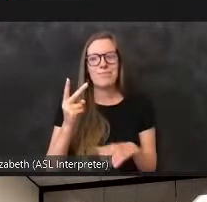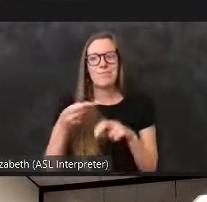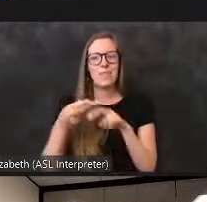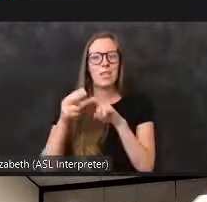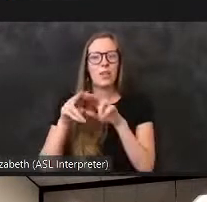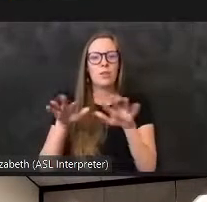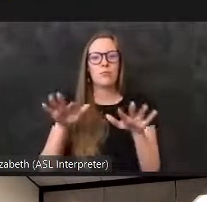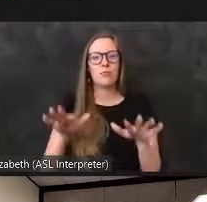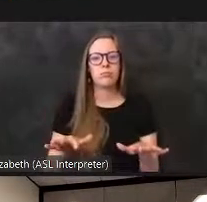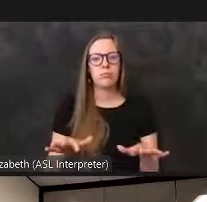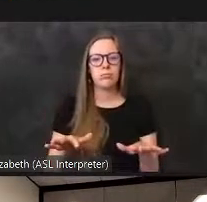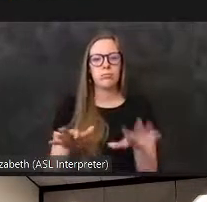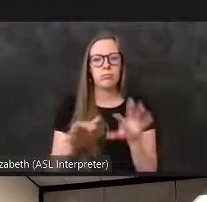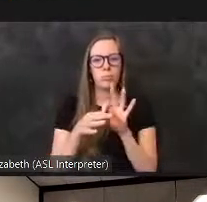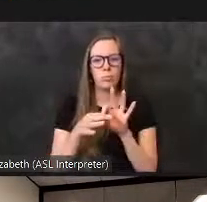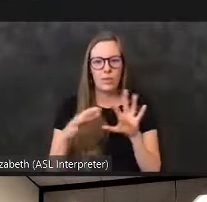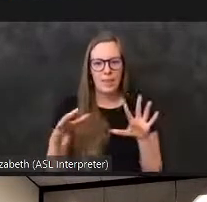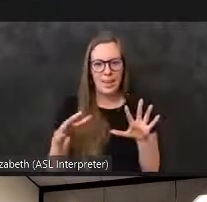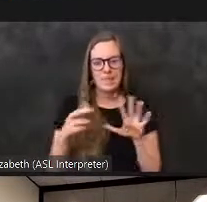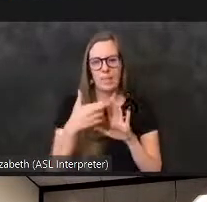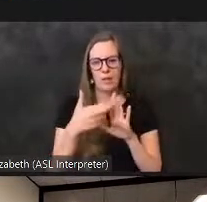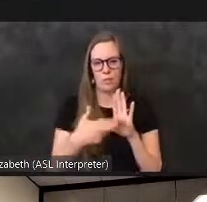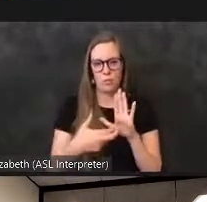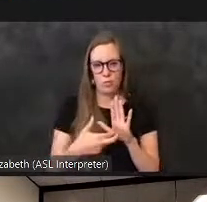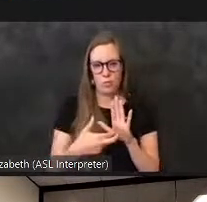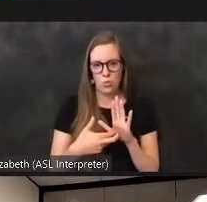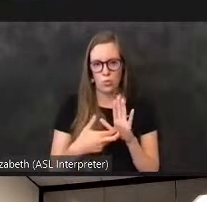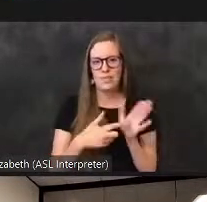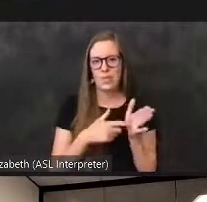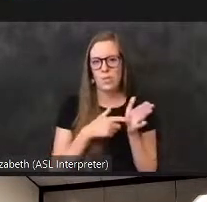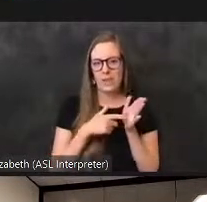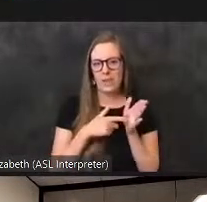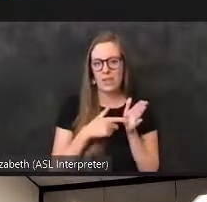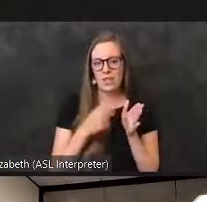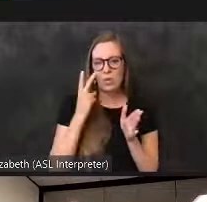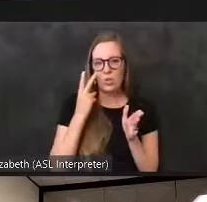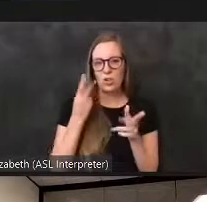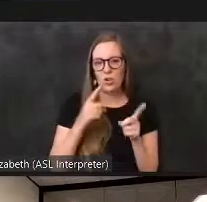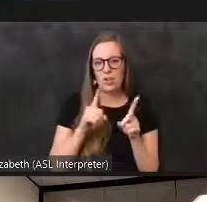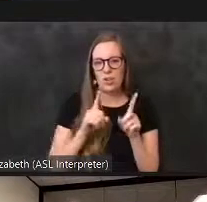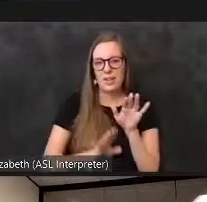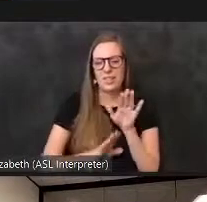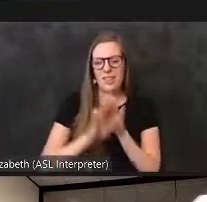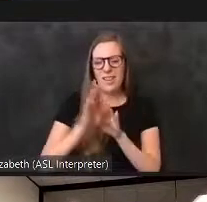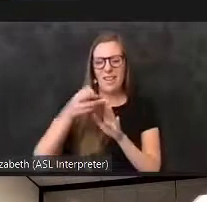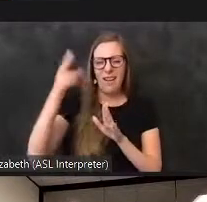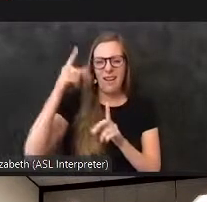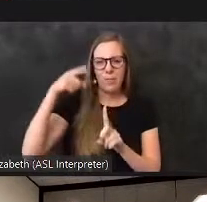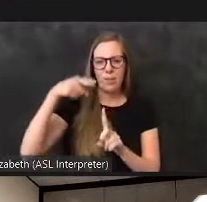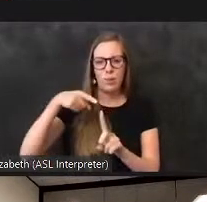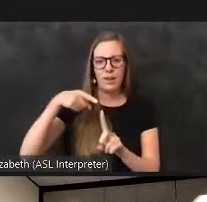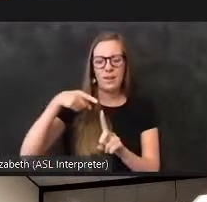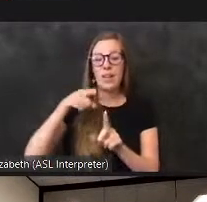e. Las reglas y lo que hemos visto a través del pico de esta pandemia.